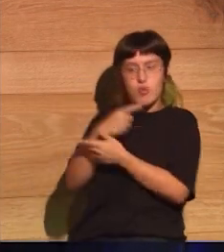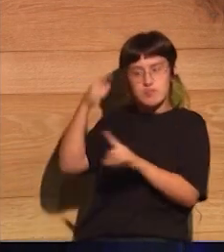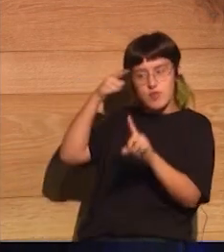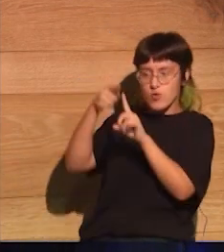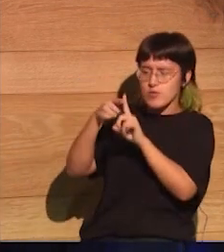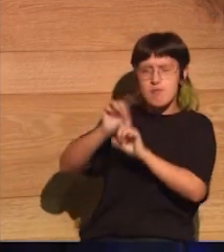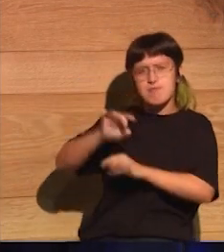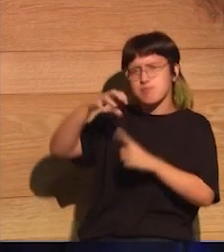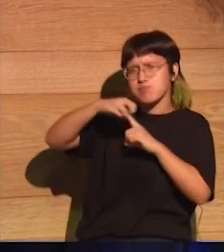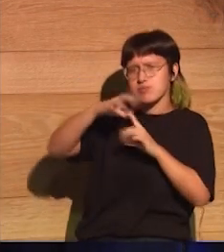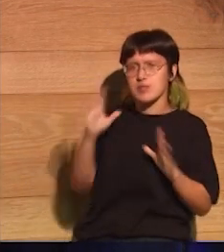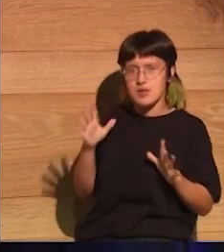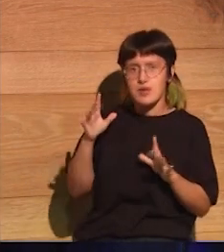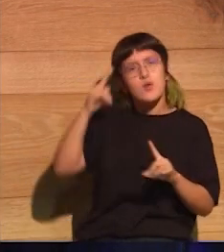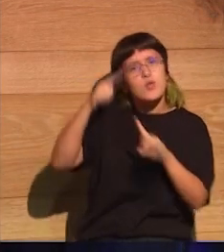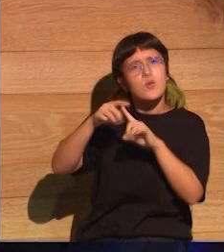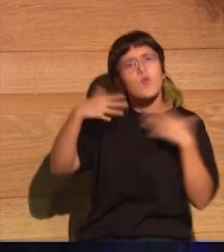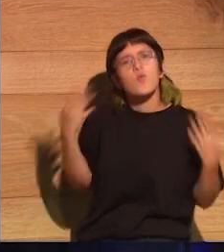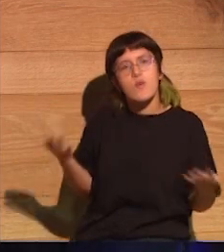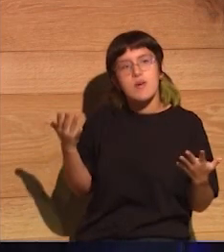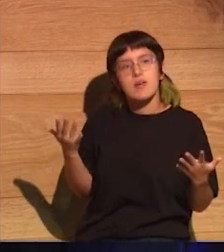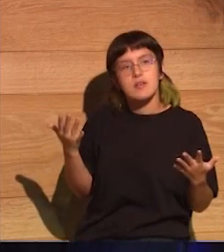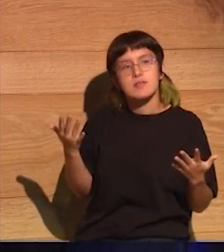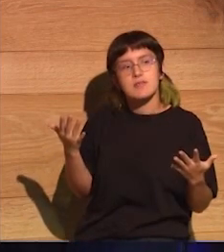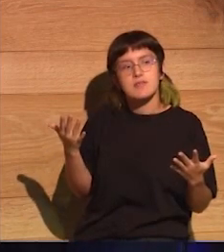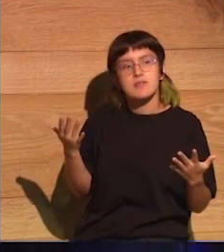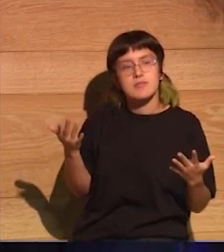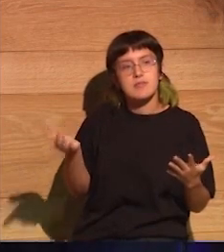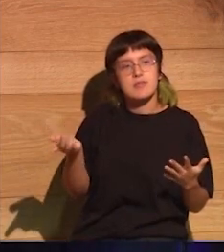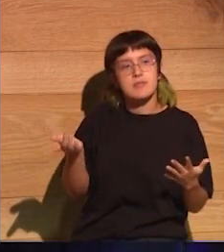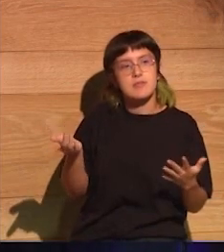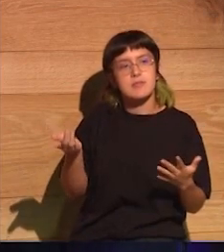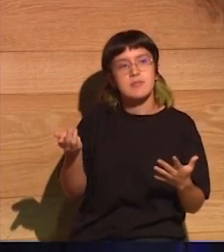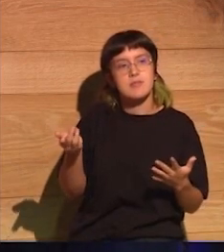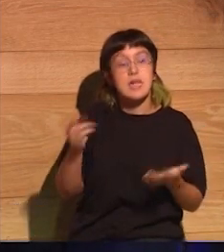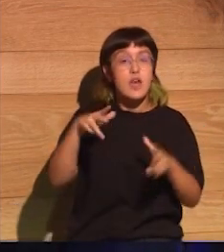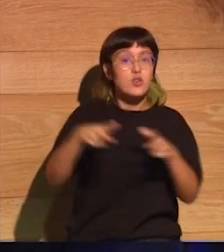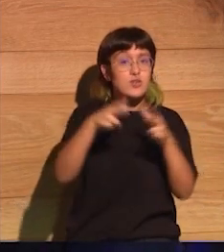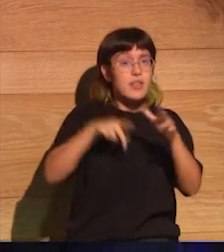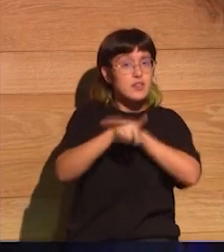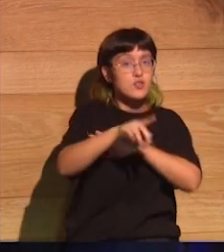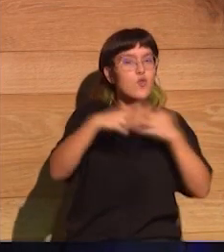y el objetivo es qué es lo que verdaderamente importa para desarrollar nuestra sociedad, la educación